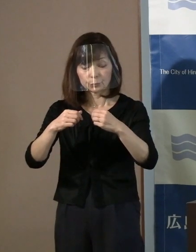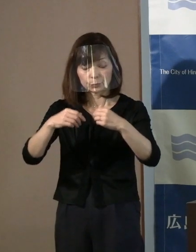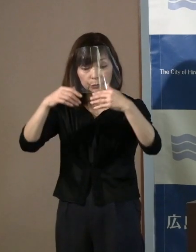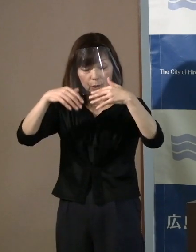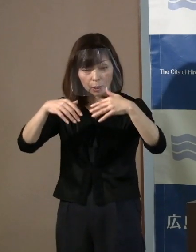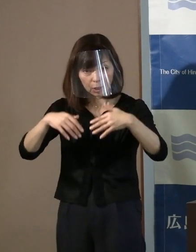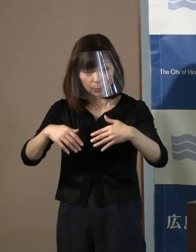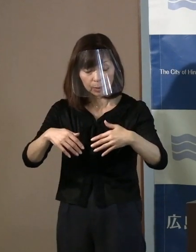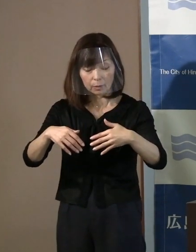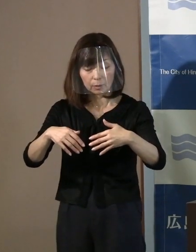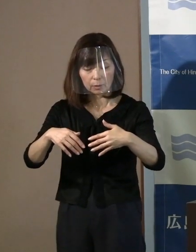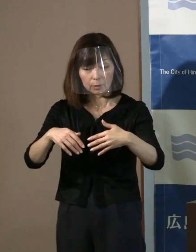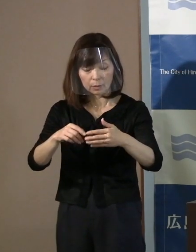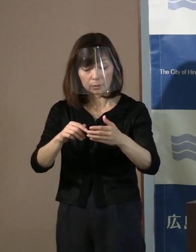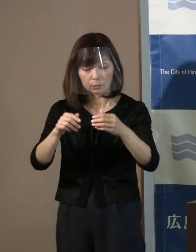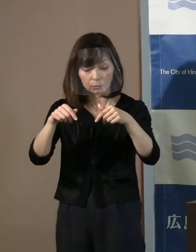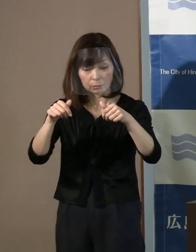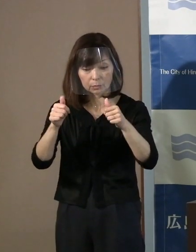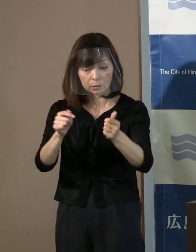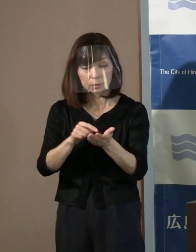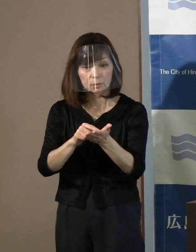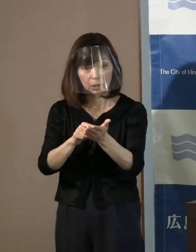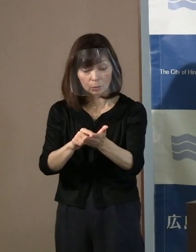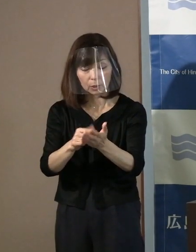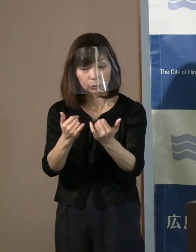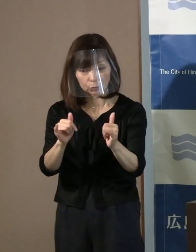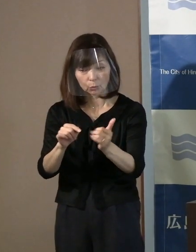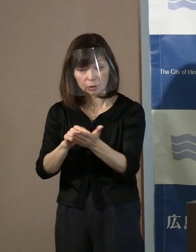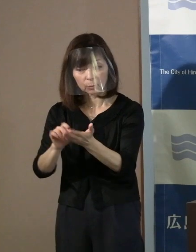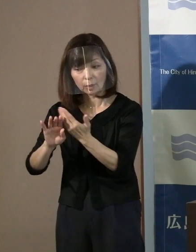今後の今､市としての見通しは どういうふうな見通しを持っておられるか